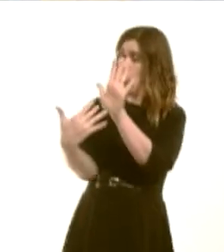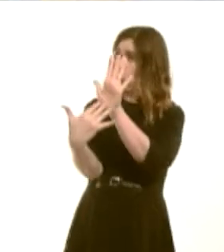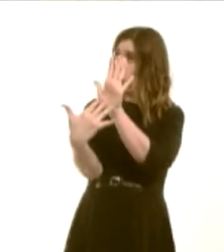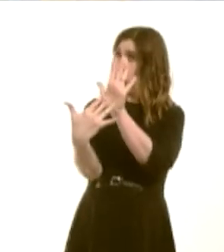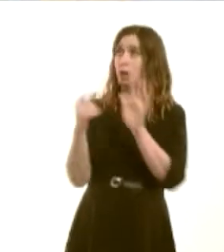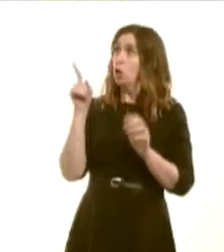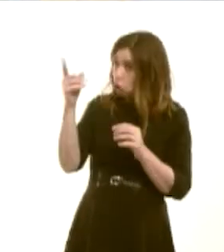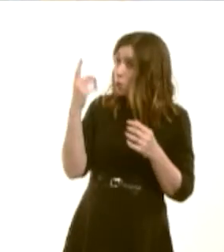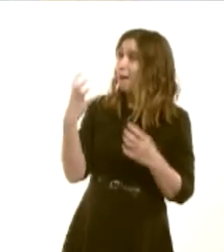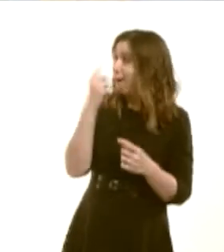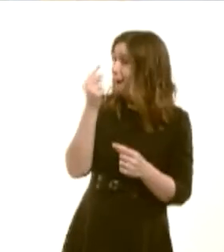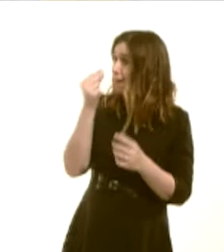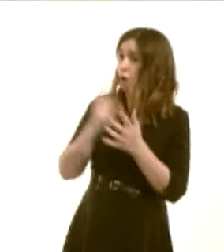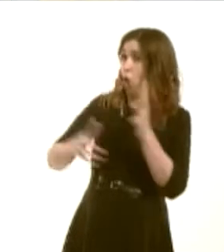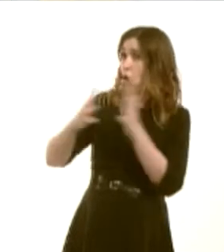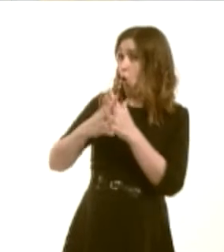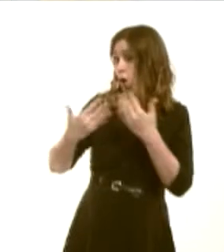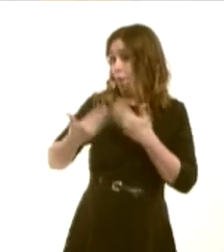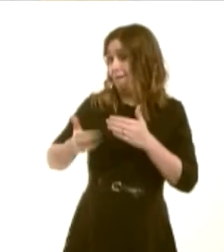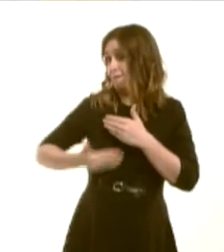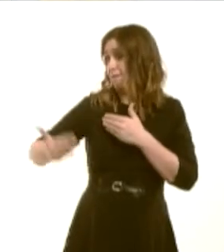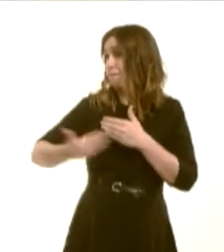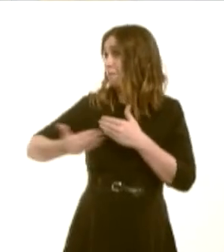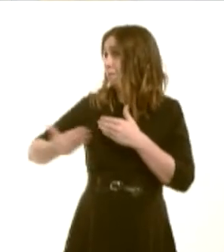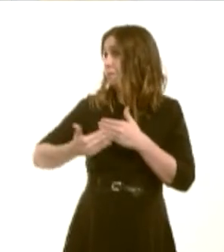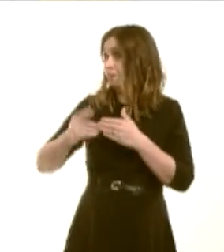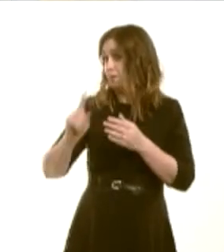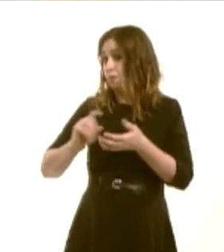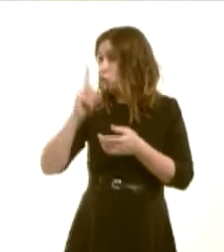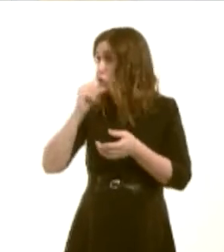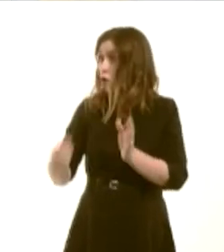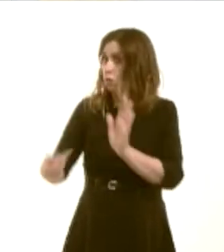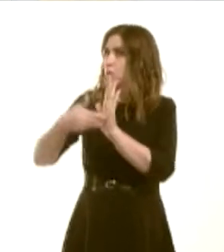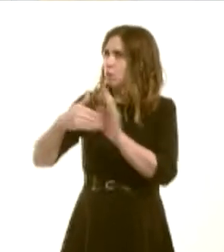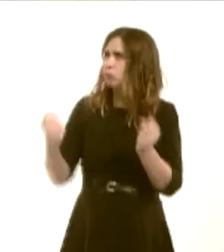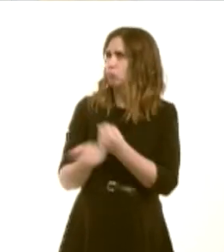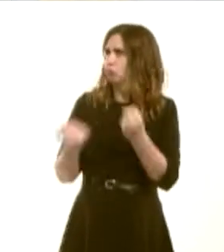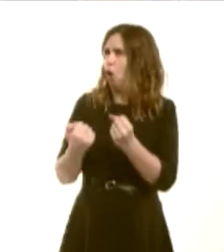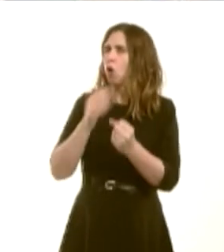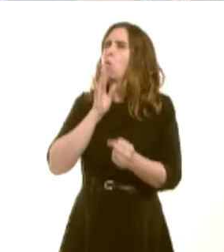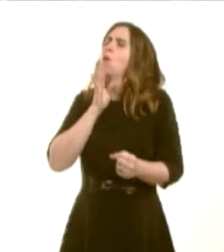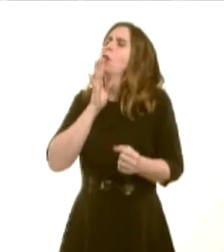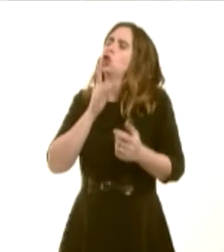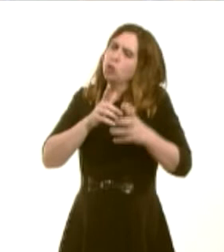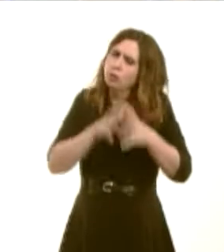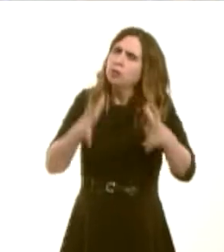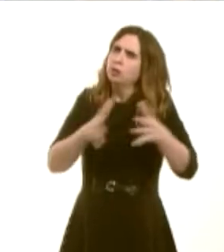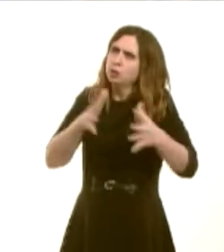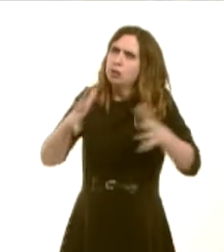ohonom ni, fel gwrthbleidiau, sydd eisiau gweld y Mesuróyr unig gyfle deddfwriaethol sydd gennych chiín weddill yn y Cynulliad ymaóyn cael ei ddefnyddio i gryfhau galluír